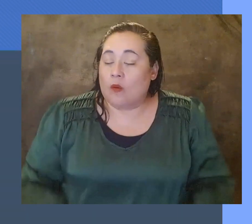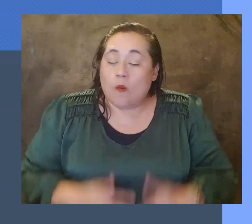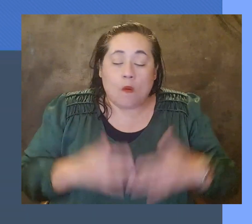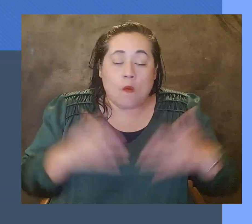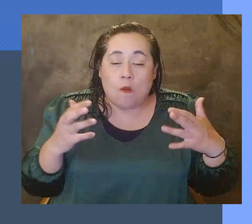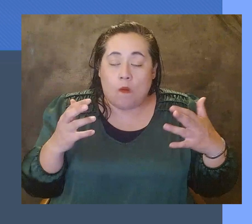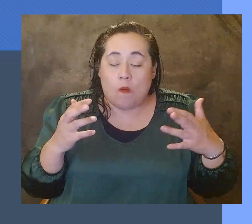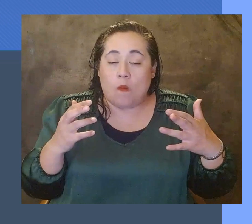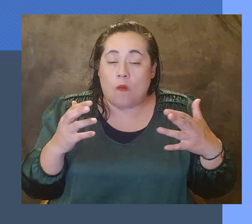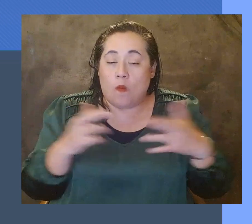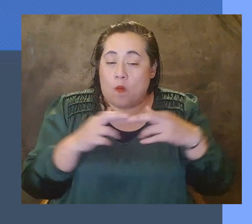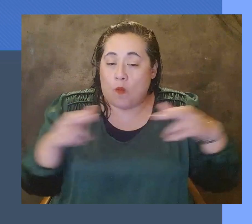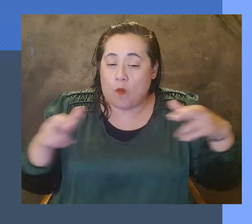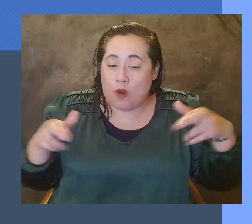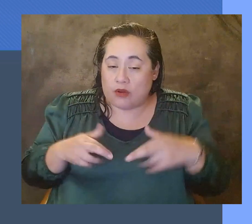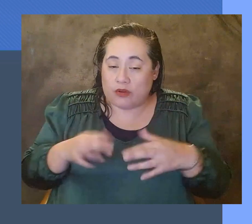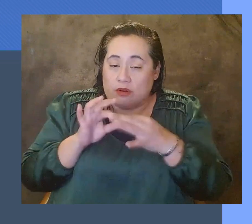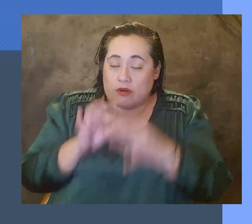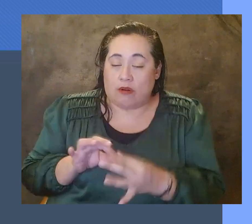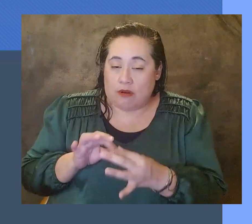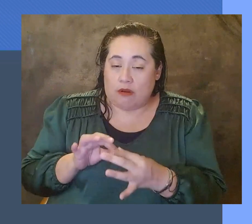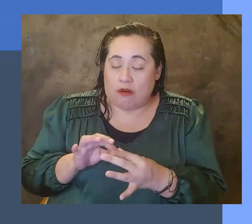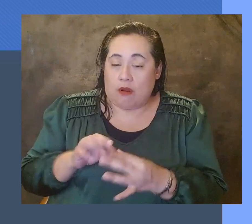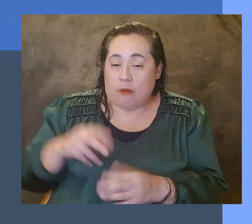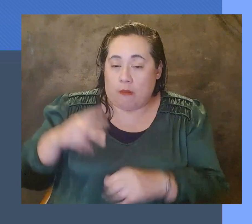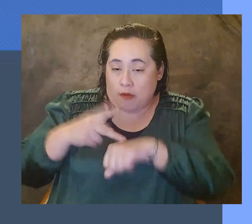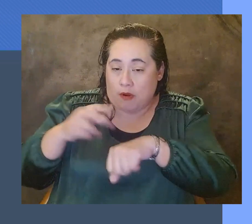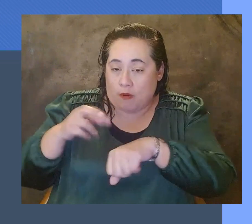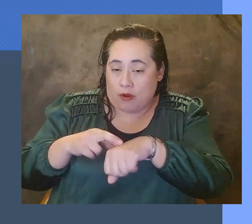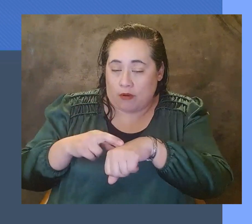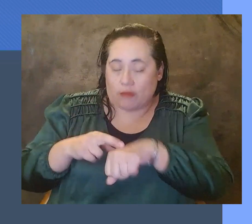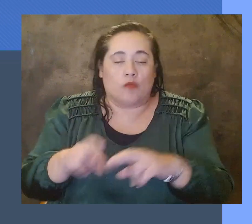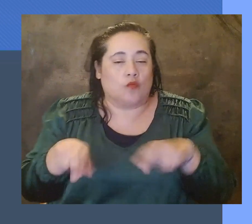La región 2 es la región que incluye a Puerto Rico.